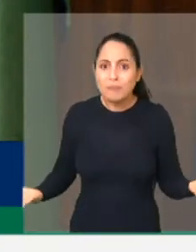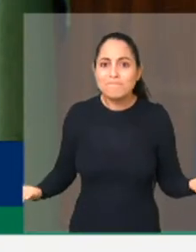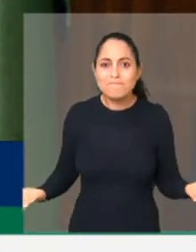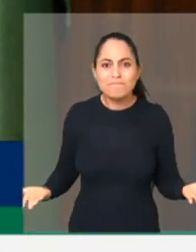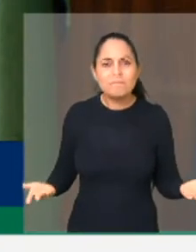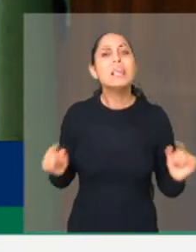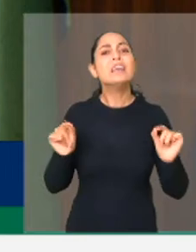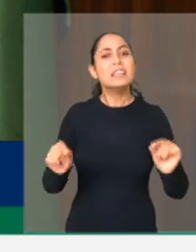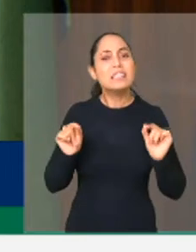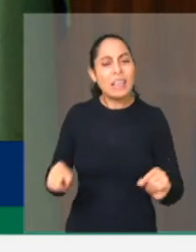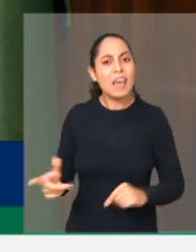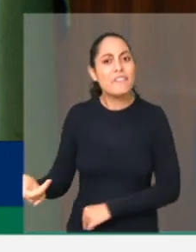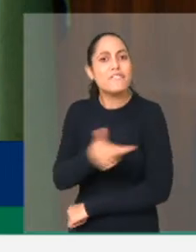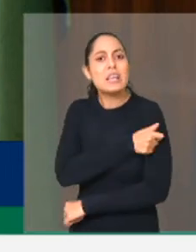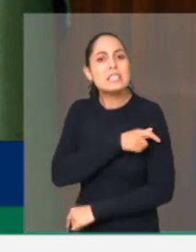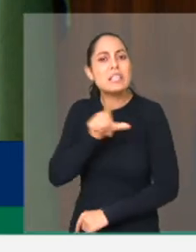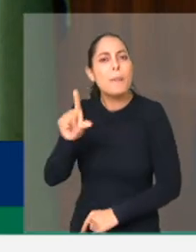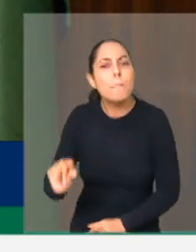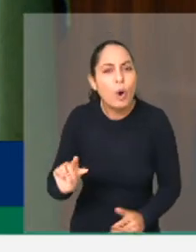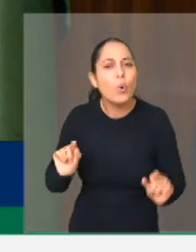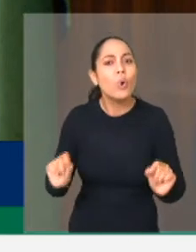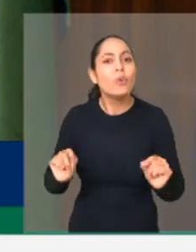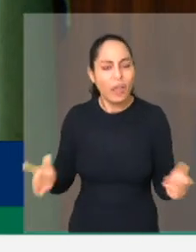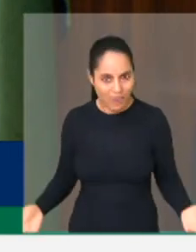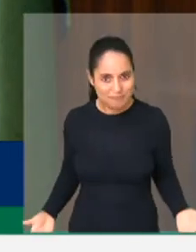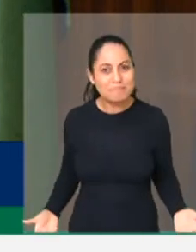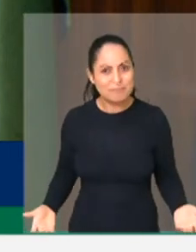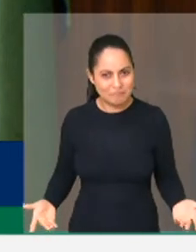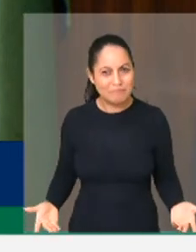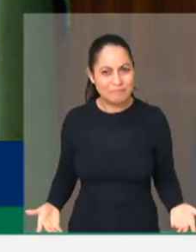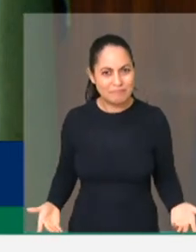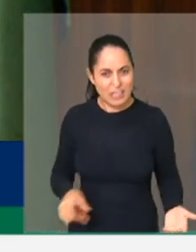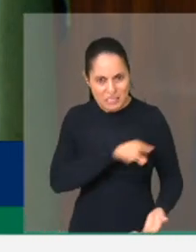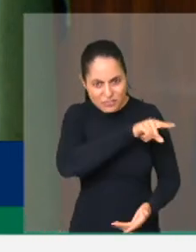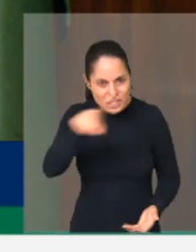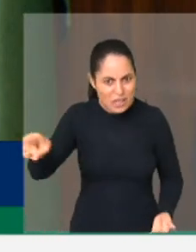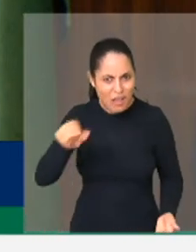PAÍS? INFELIZMENTE... A DOR CHEGA COM MAIS FORÇA NO CORPO